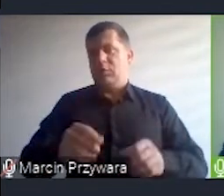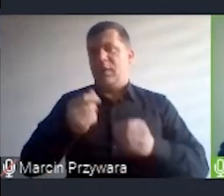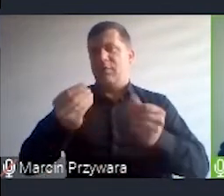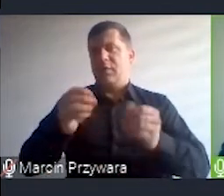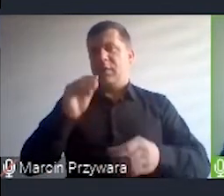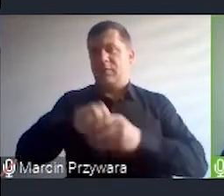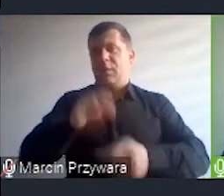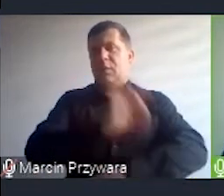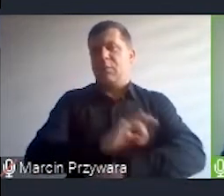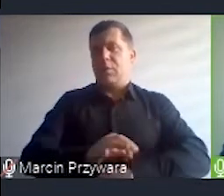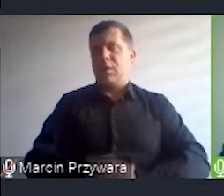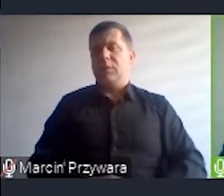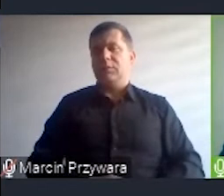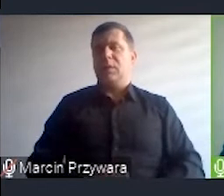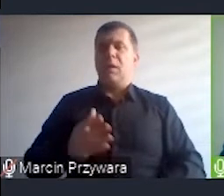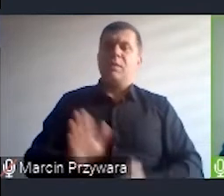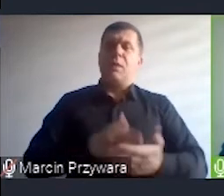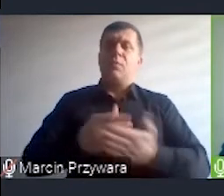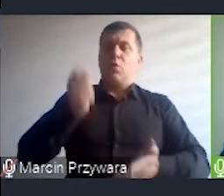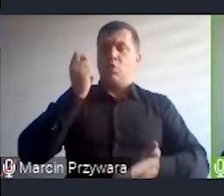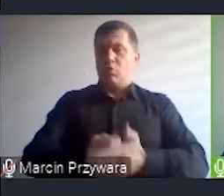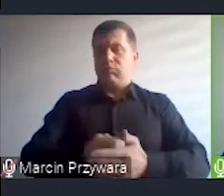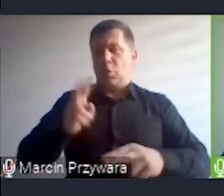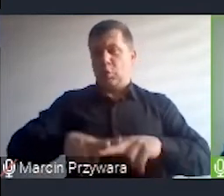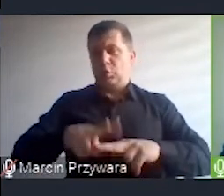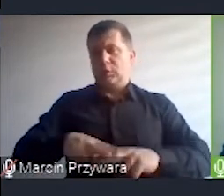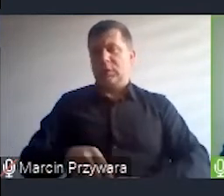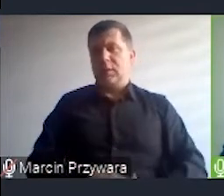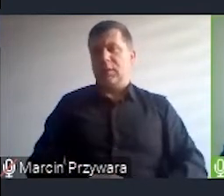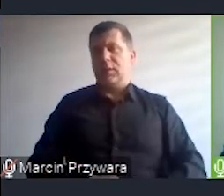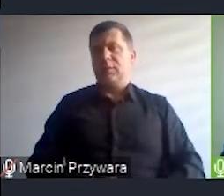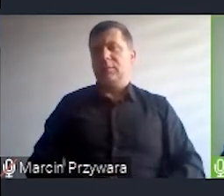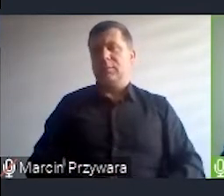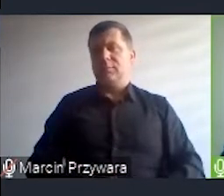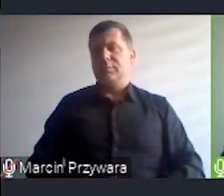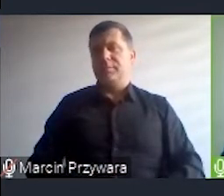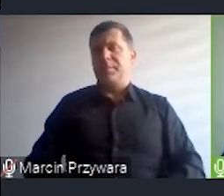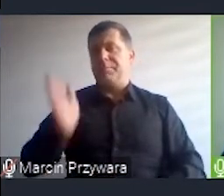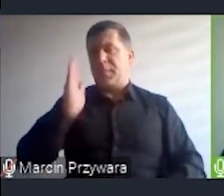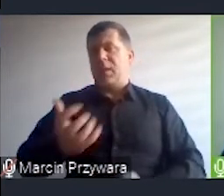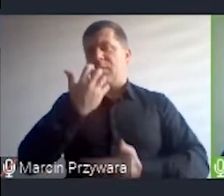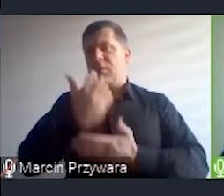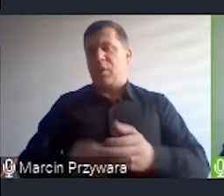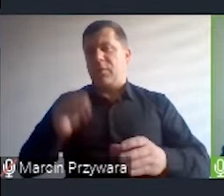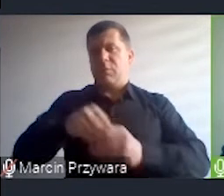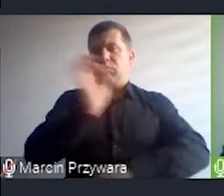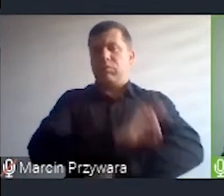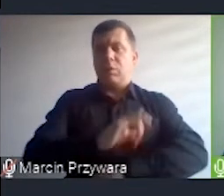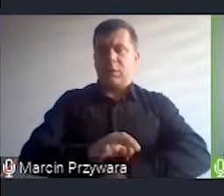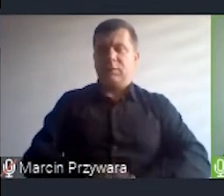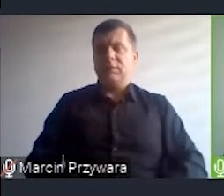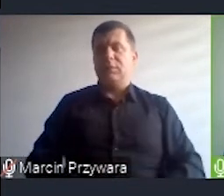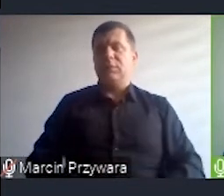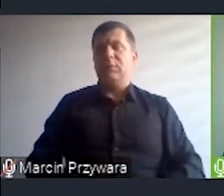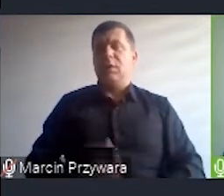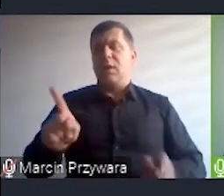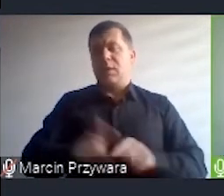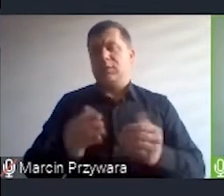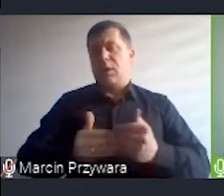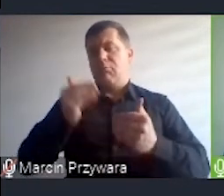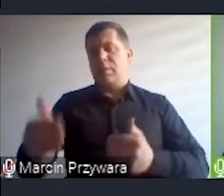Ale załóżmy jednak, że kupuję urządzenie, które będzie wykorzystywane w projekcie i poza nim.